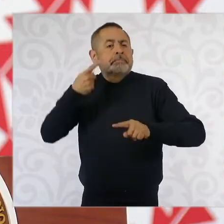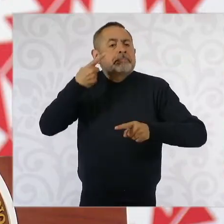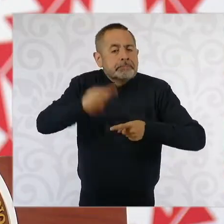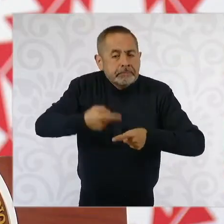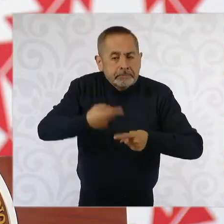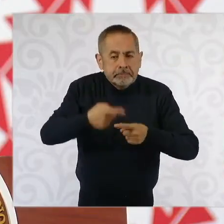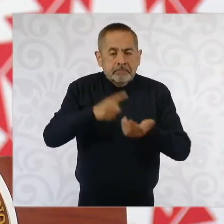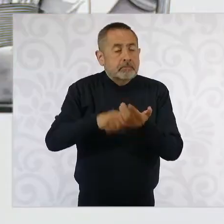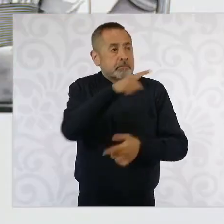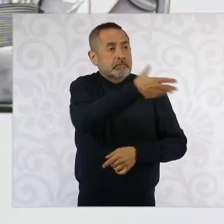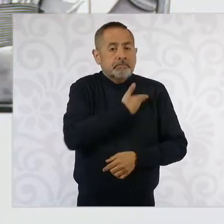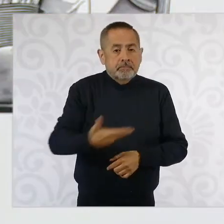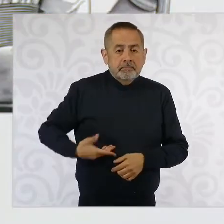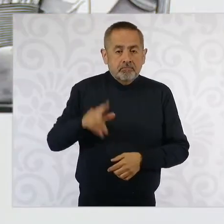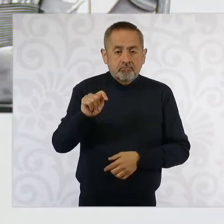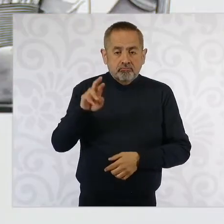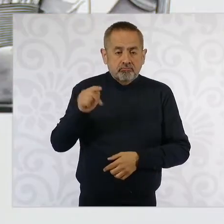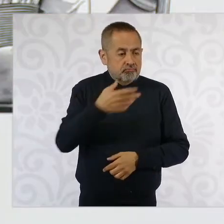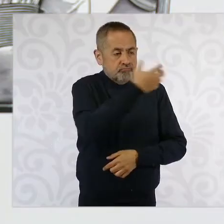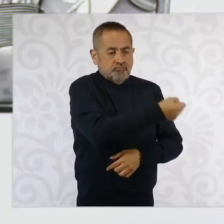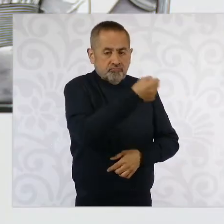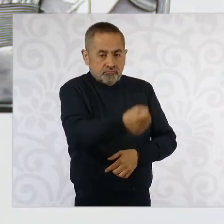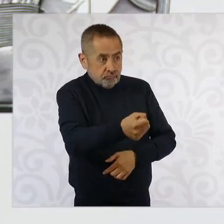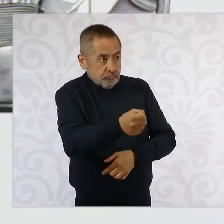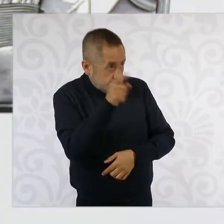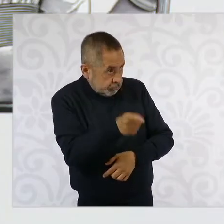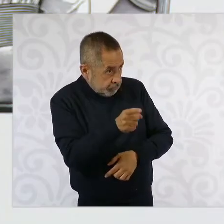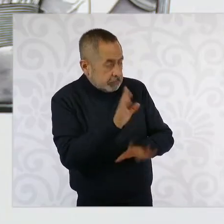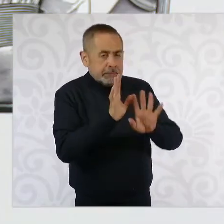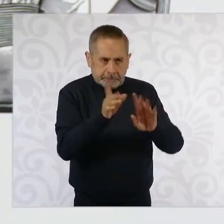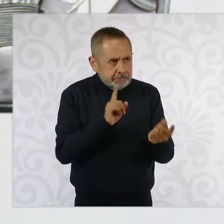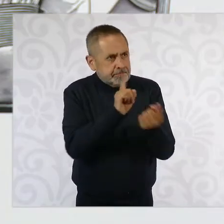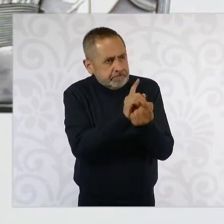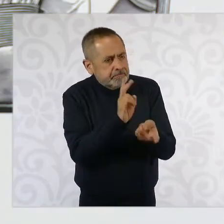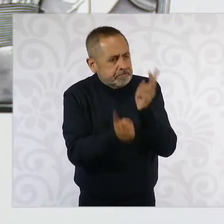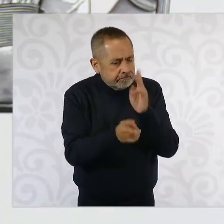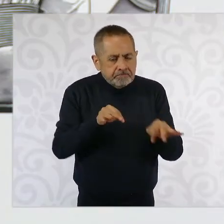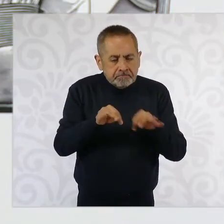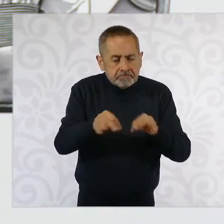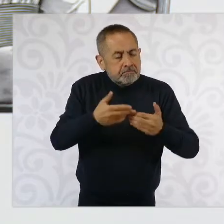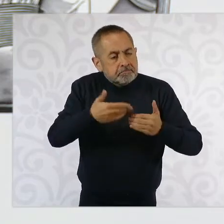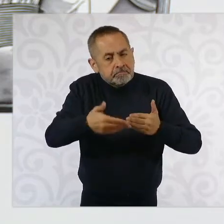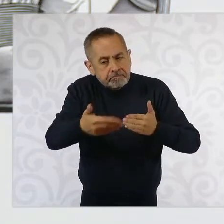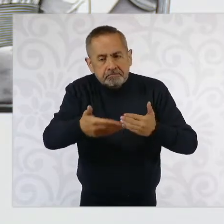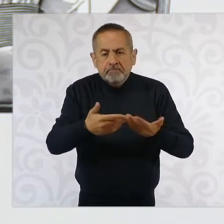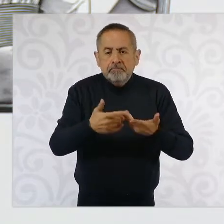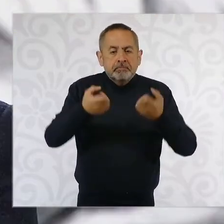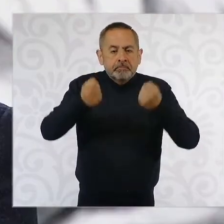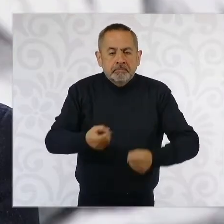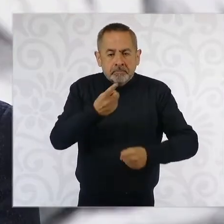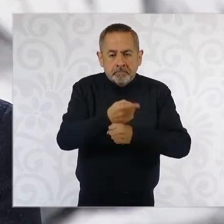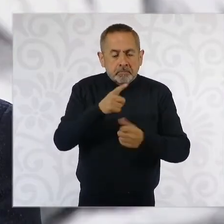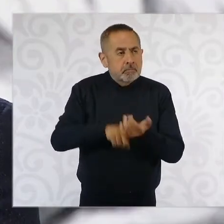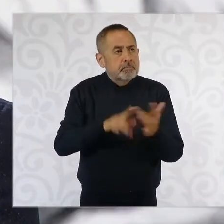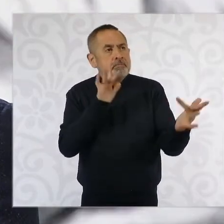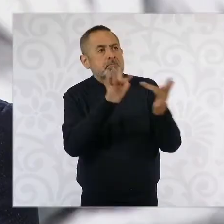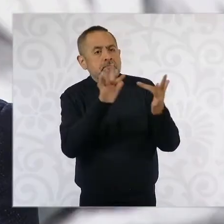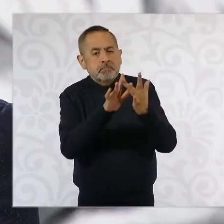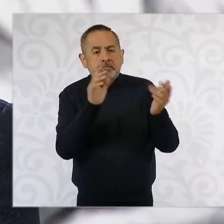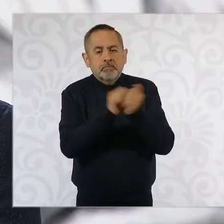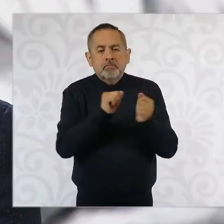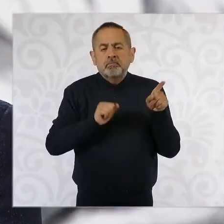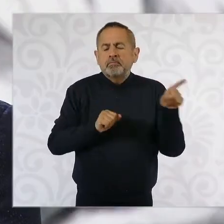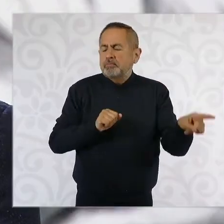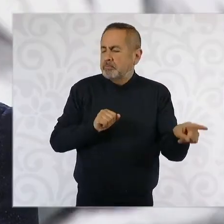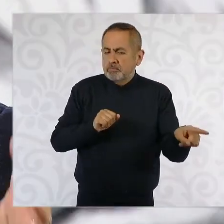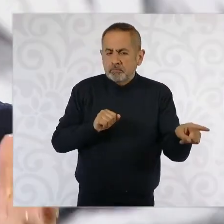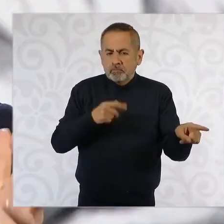Trump puedan establecerse vínculos de trabajo en el tema de seguridad pues sea con su consejero de